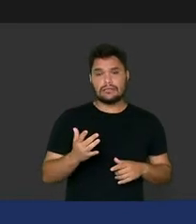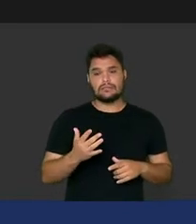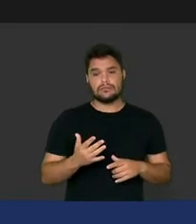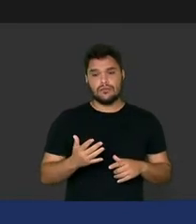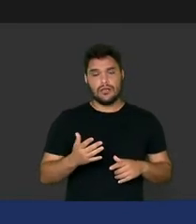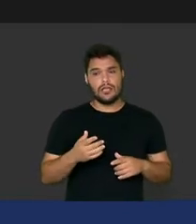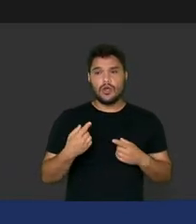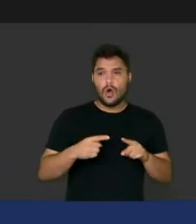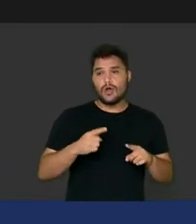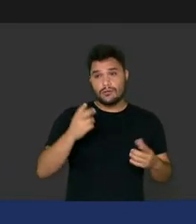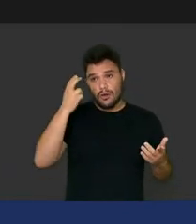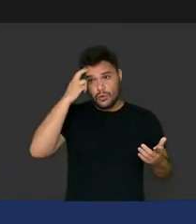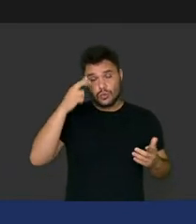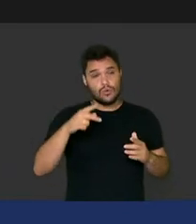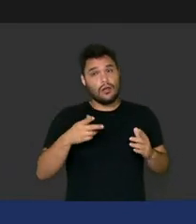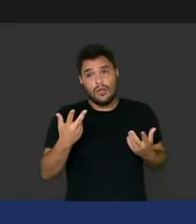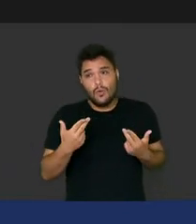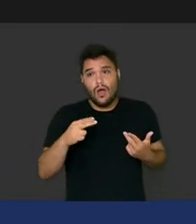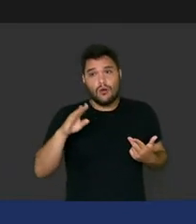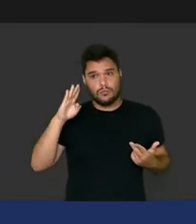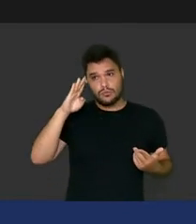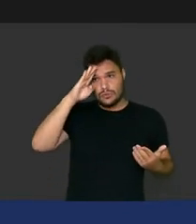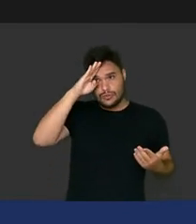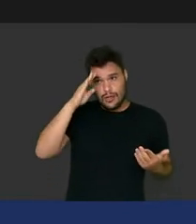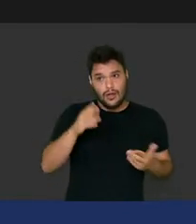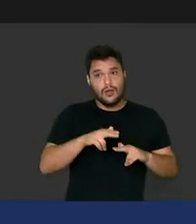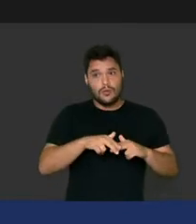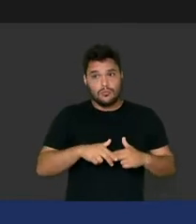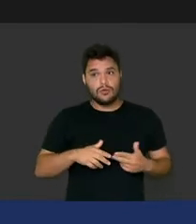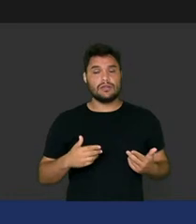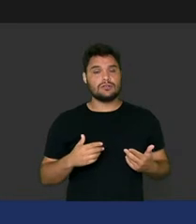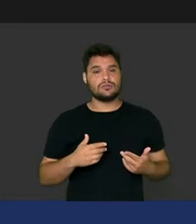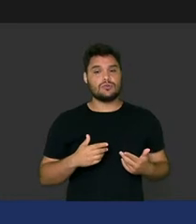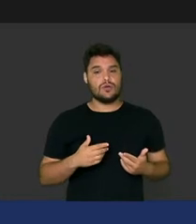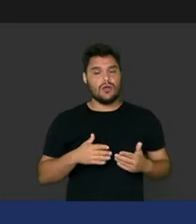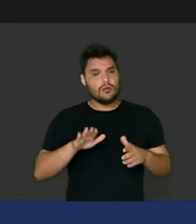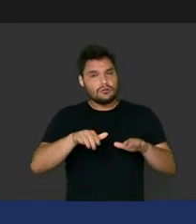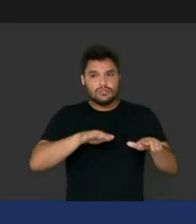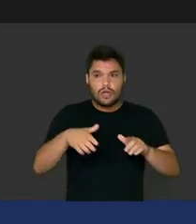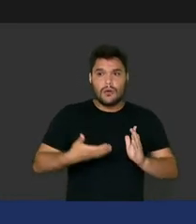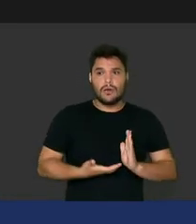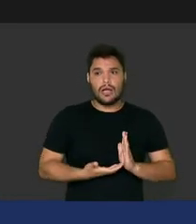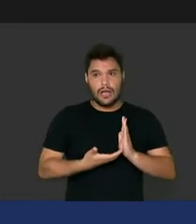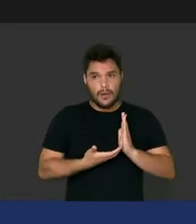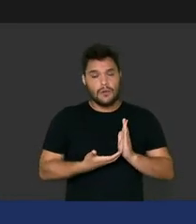MONTANDO A CULTURA DO PAÍS... [SOAR DA CAMPAINHA] DO PRÓPRIO JAIR BOLSONARO, POR ISSO CONVOCO A TODOS OS DEPUTADOS PARA QUE A GENTE